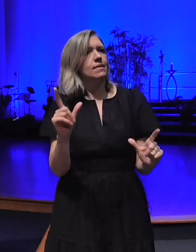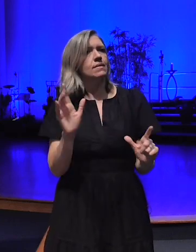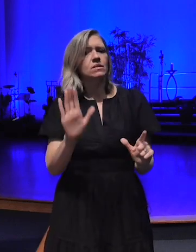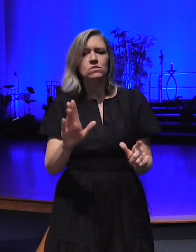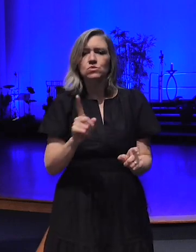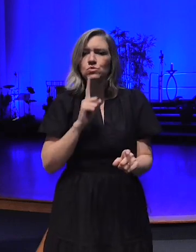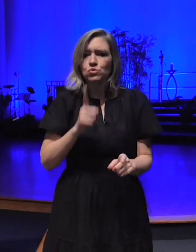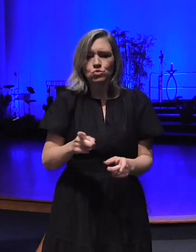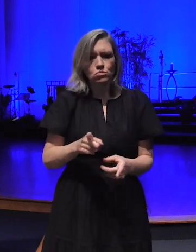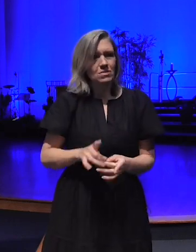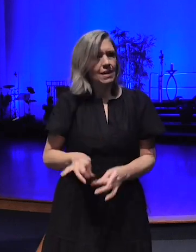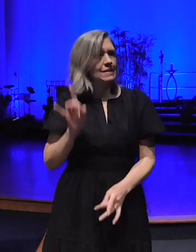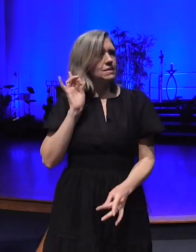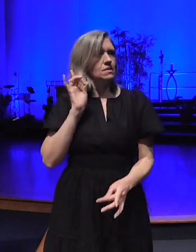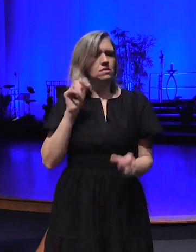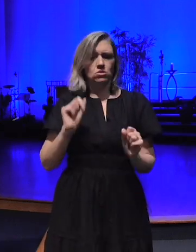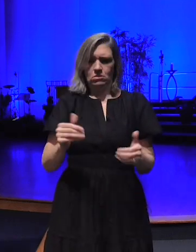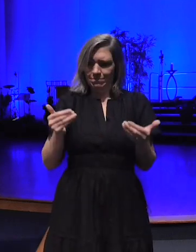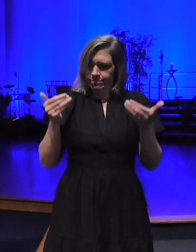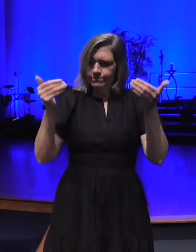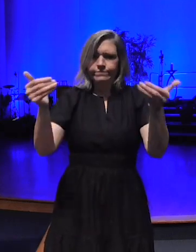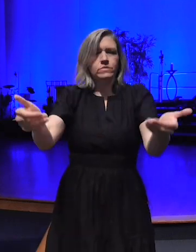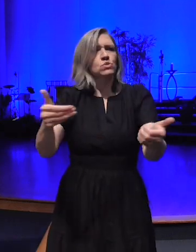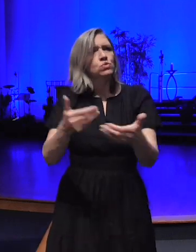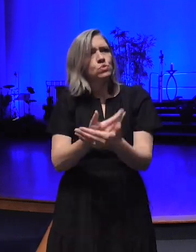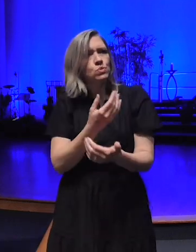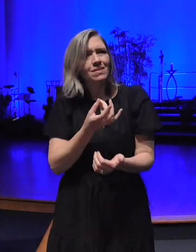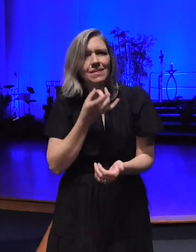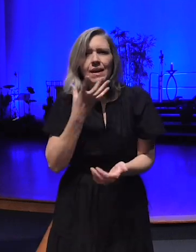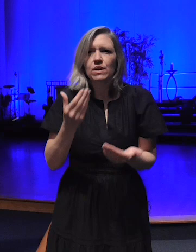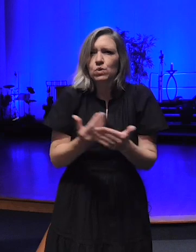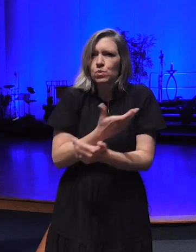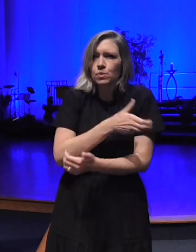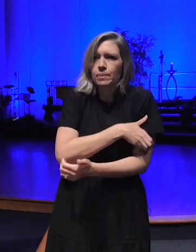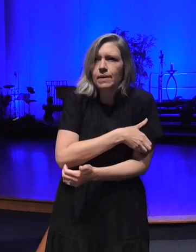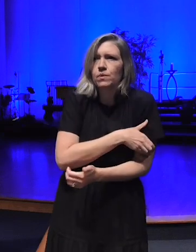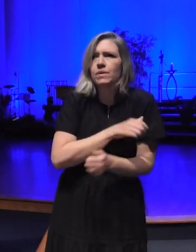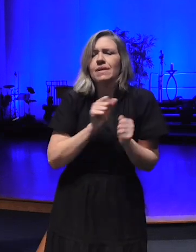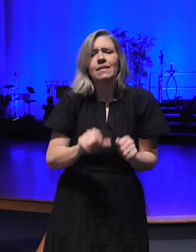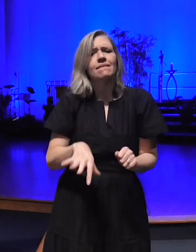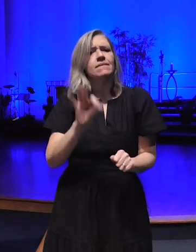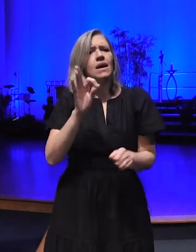avanzar nueva luz nuevo poder encontró una manera de regresar productivamente a la vida y hacer